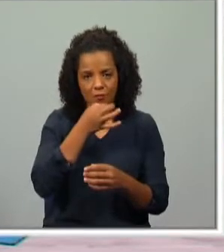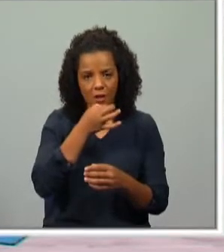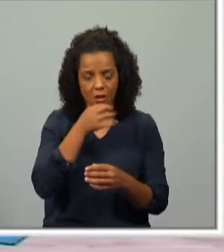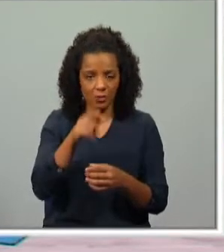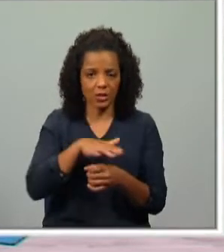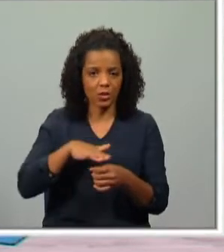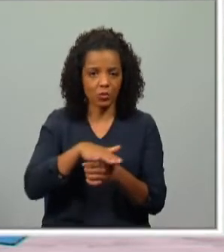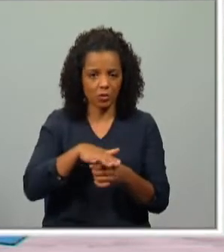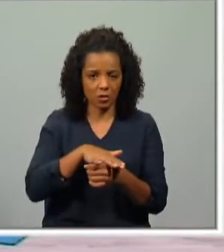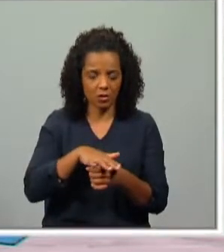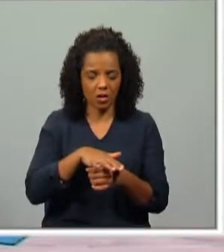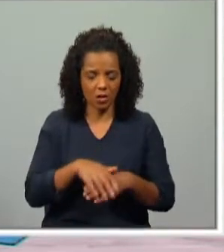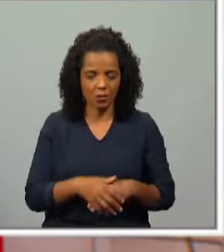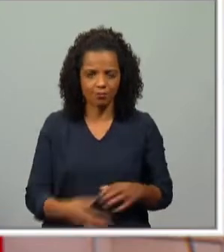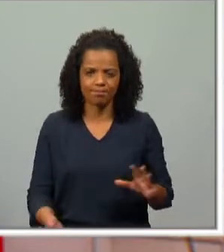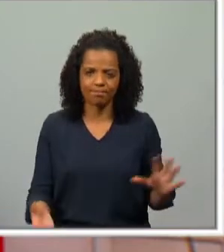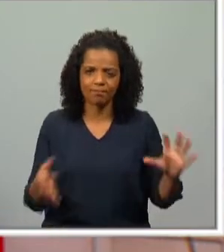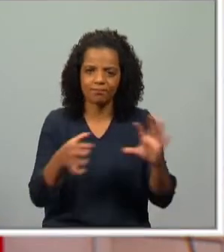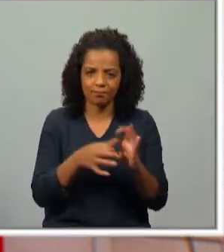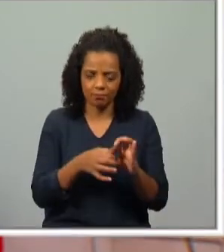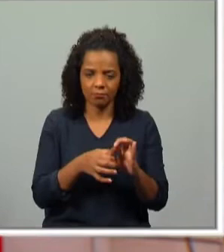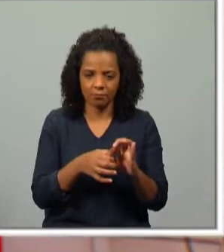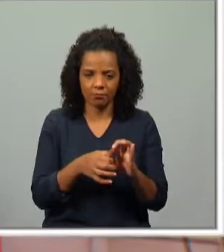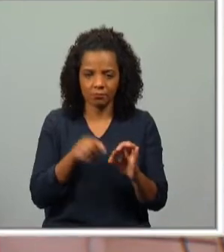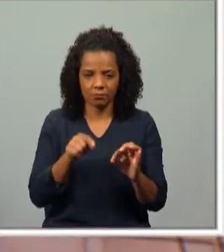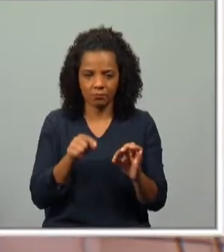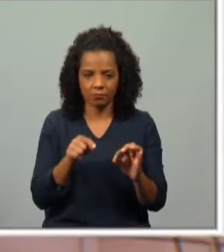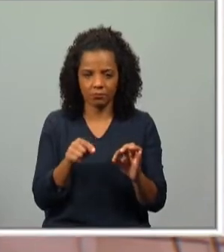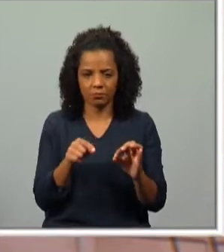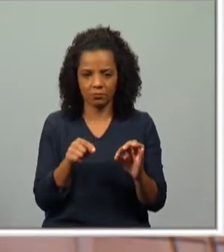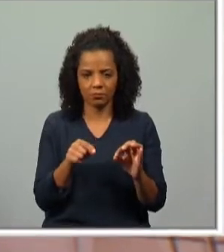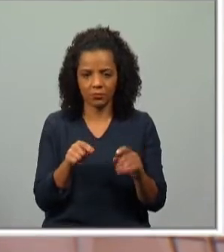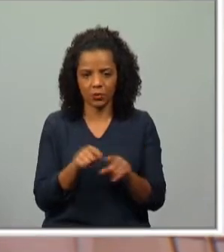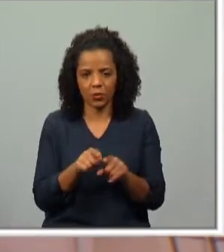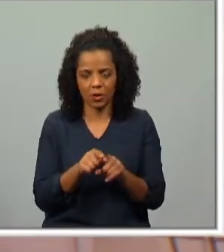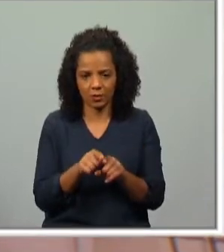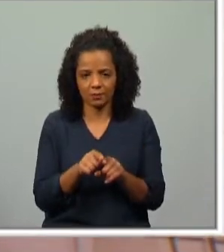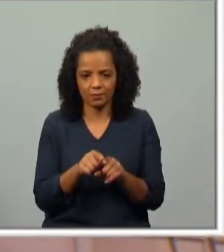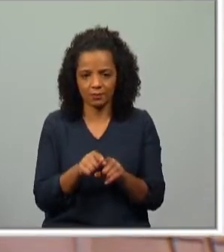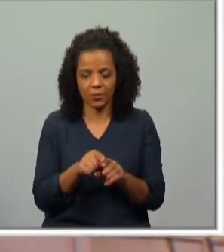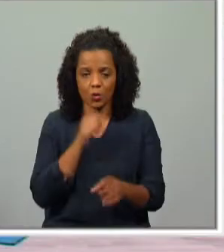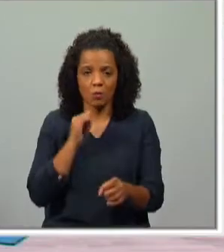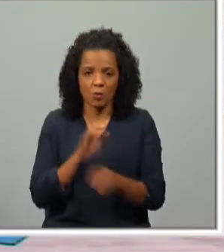que dizem respeito que se relacionam com esta esta perdição não é dos mares esta 關於與這 這 這 這 滅亡 不是 來自 海洋 這